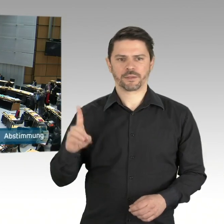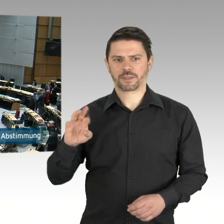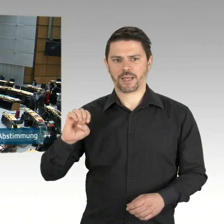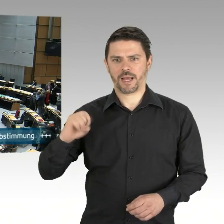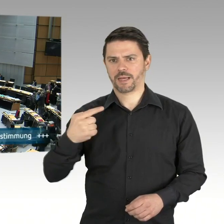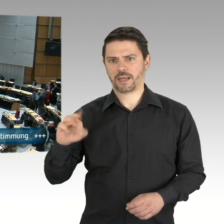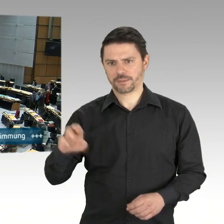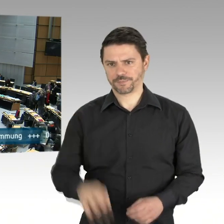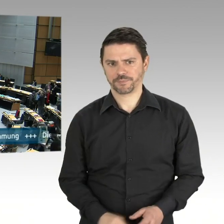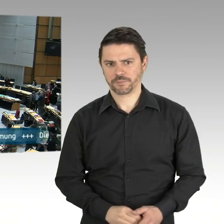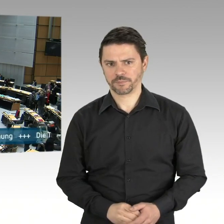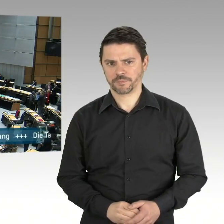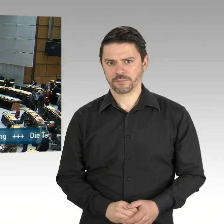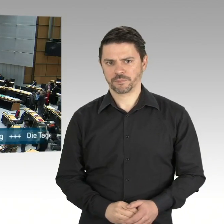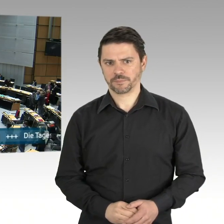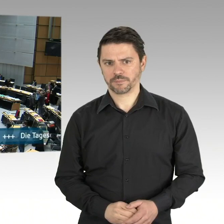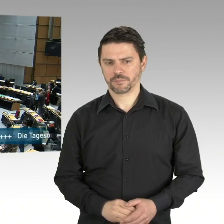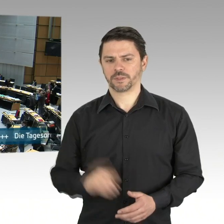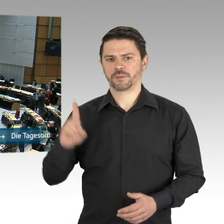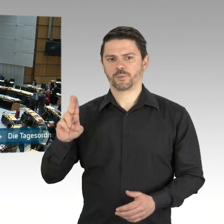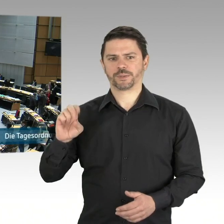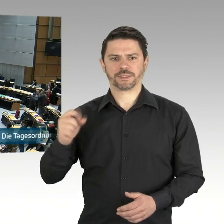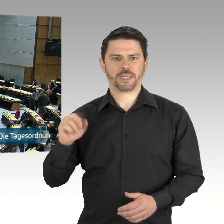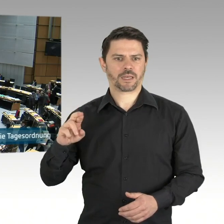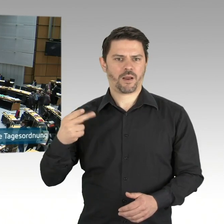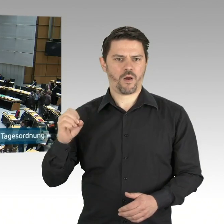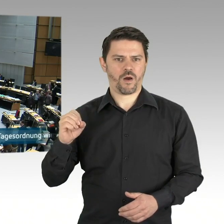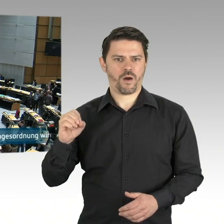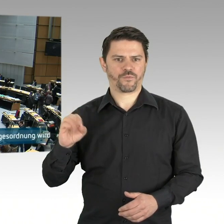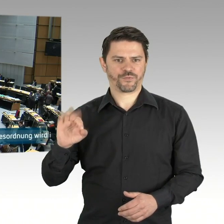Herr Lars Düsterhöft. Herr Dr. Michael Efler. Herr Stefan Evers.